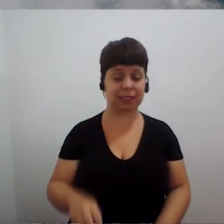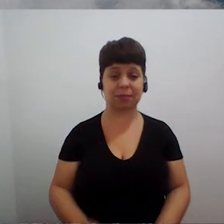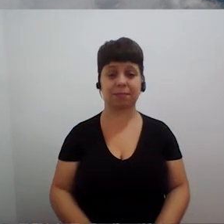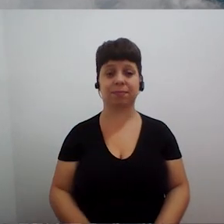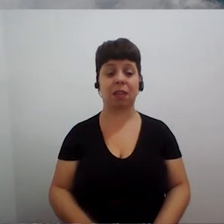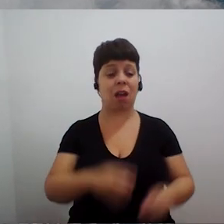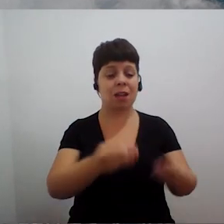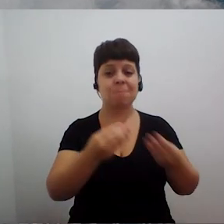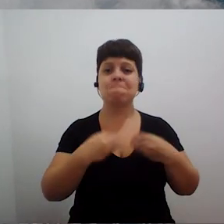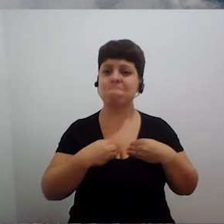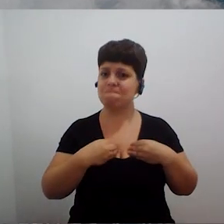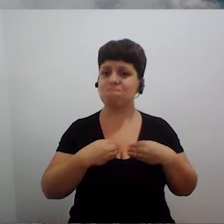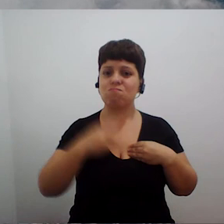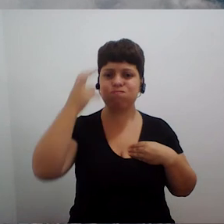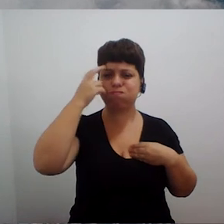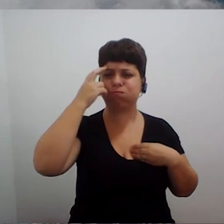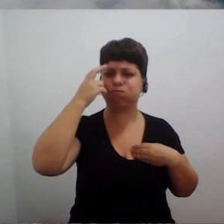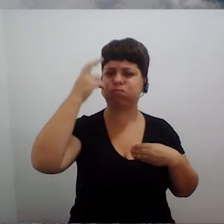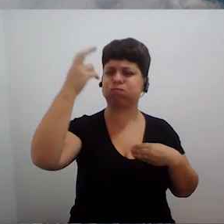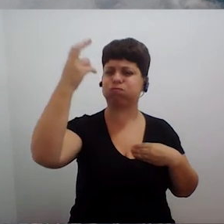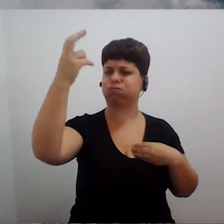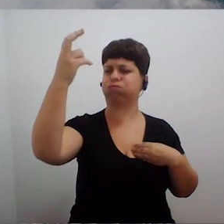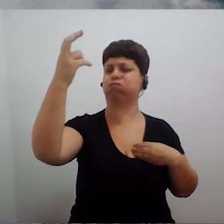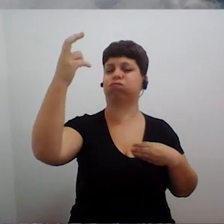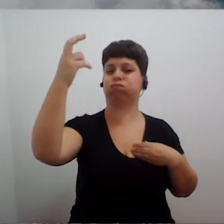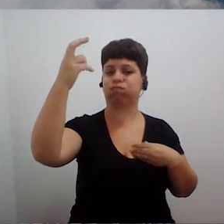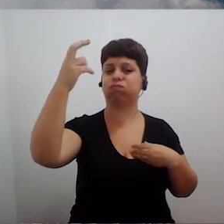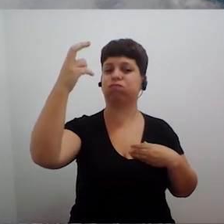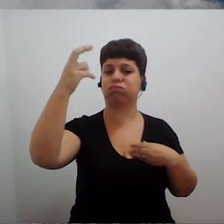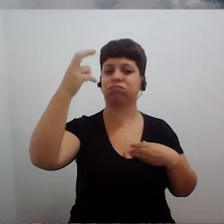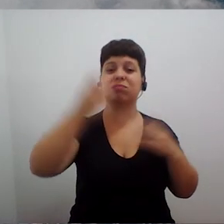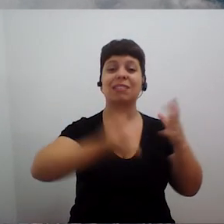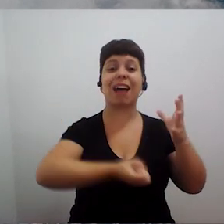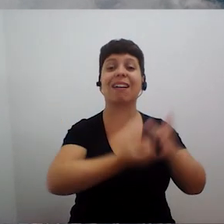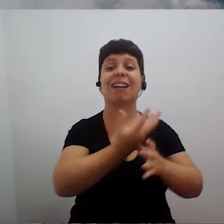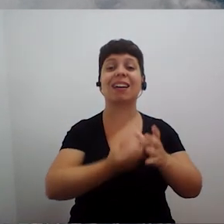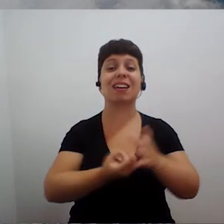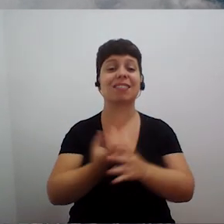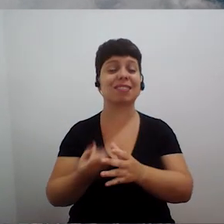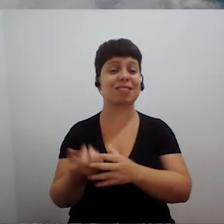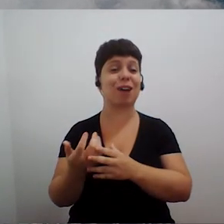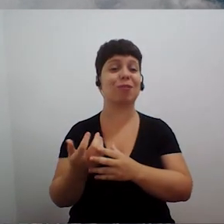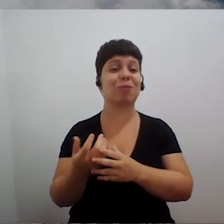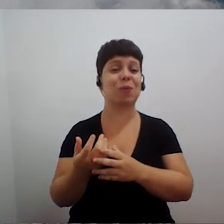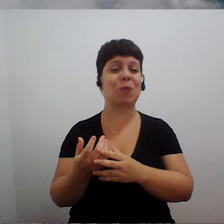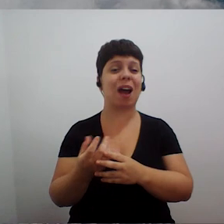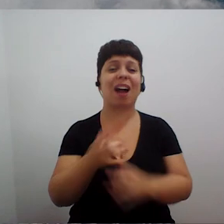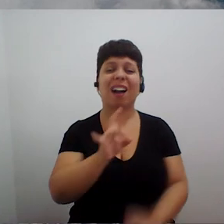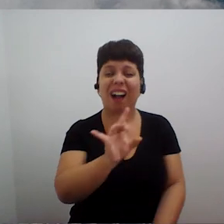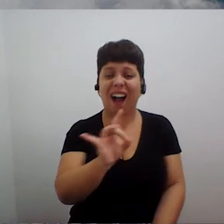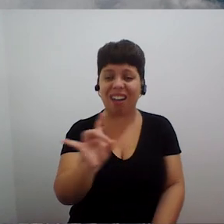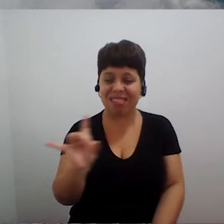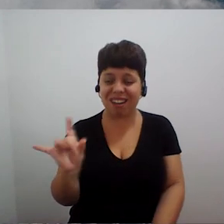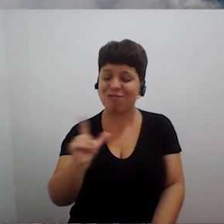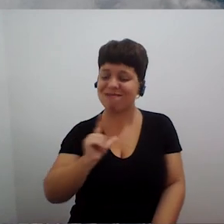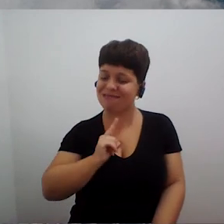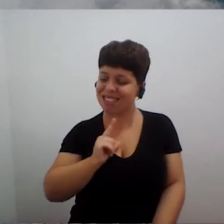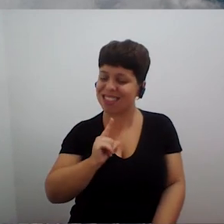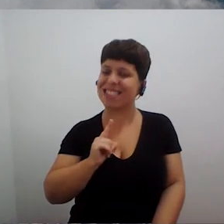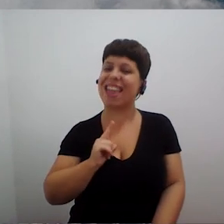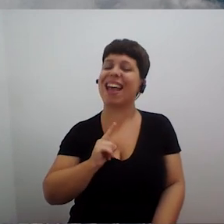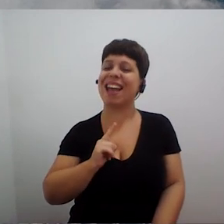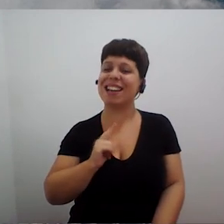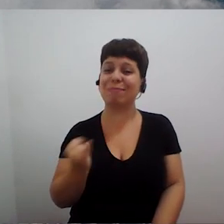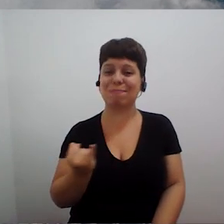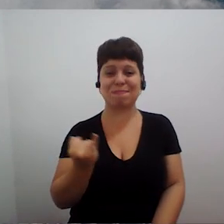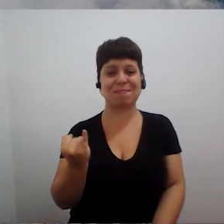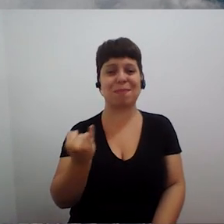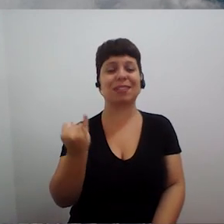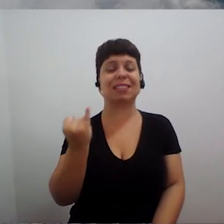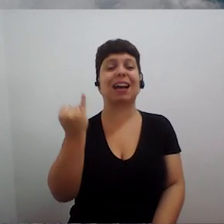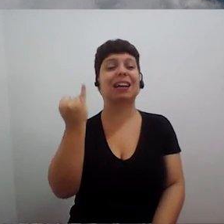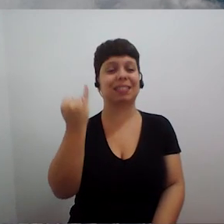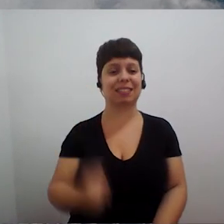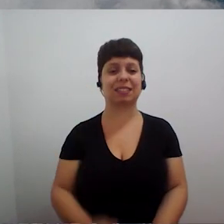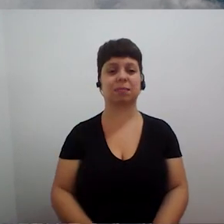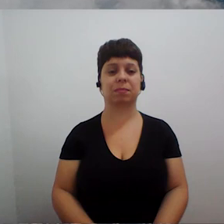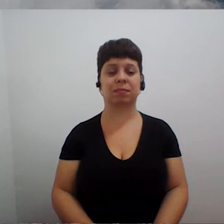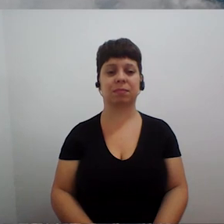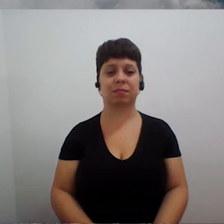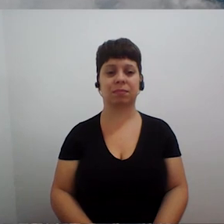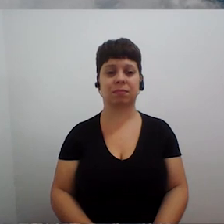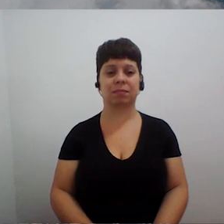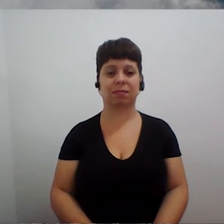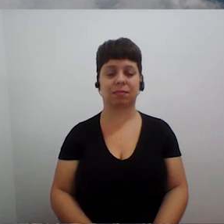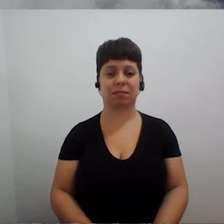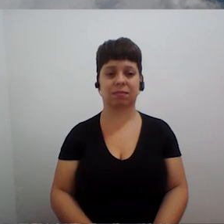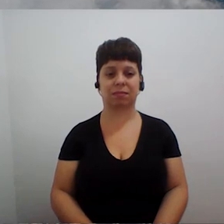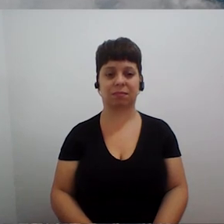sabedoria tão profunda né da criação de como tudo tem o seu lugar, a sua função mas